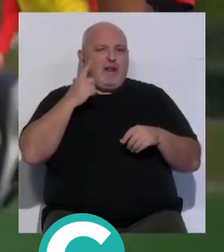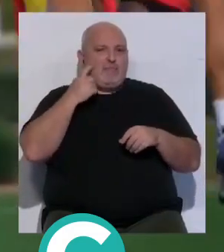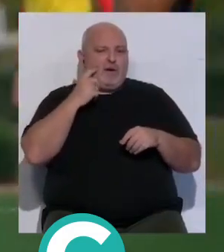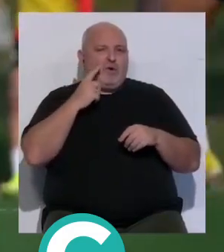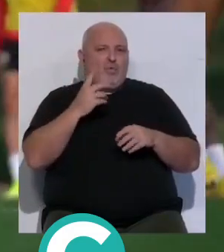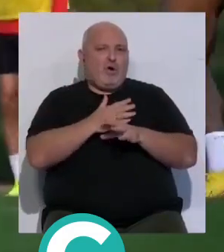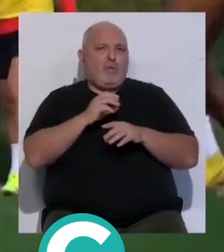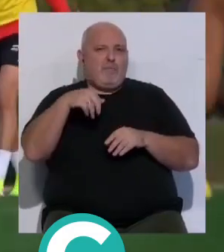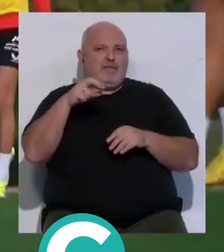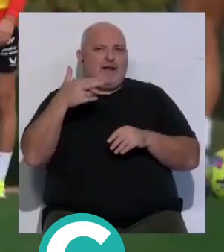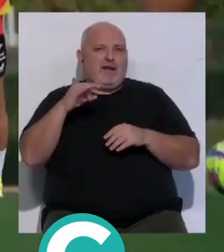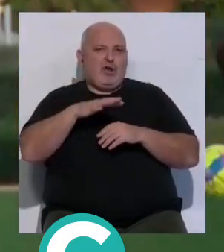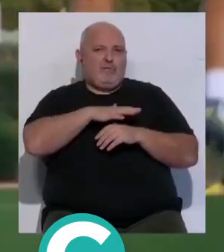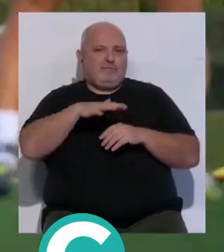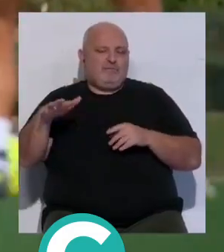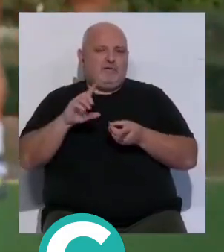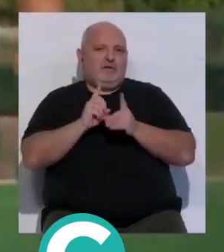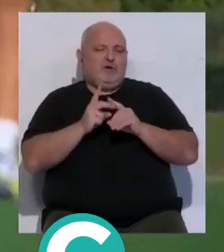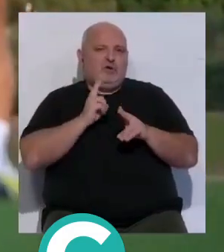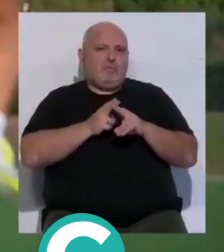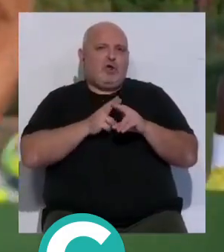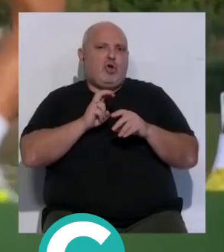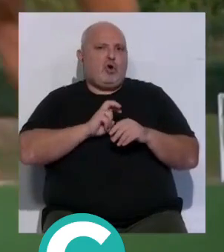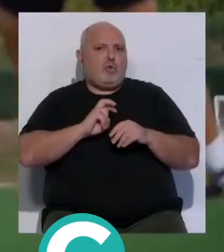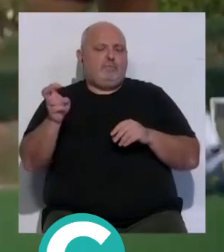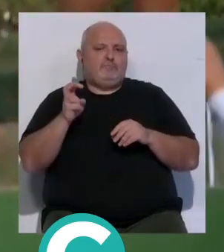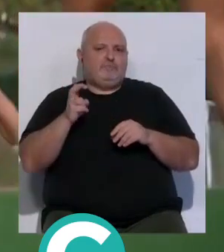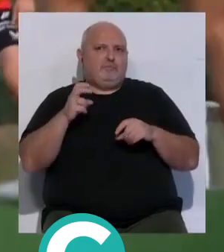unión deportiva Almería que ha sido también ya reconvertido en casi en campo de fútbol porque